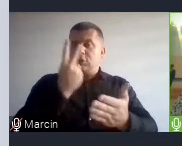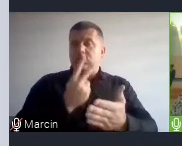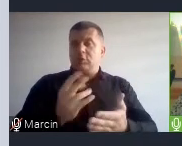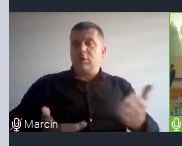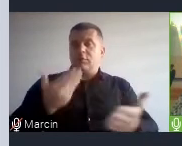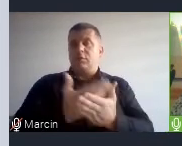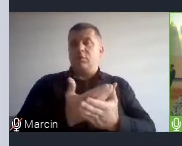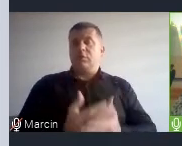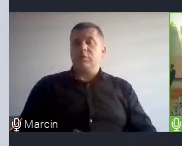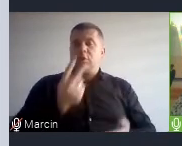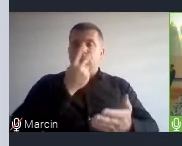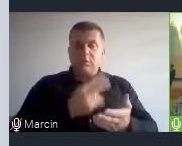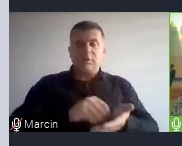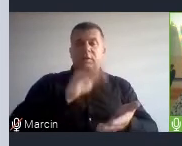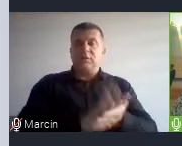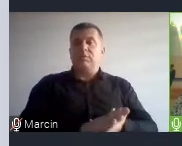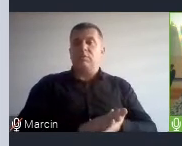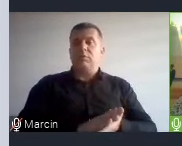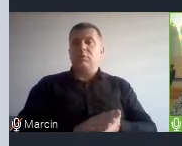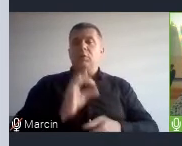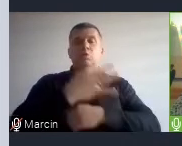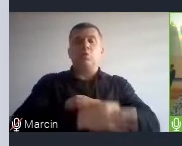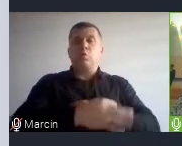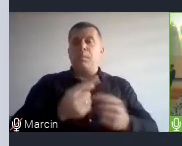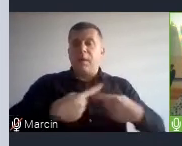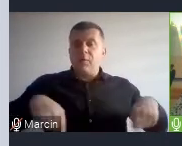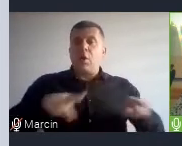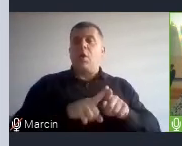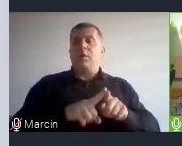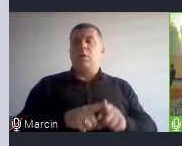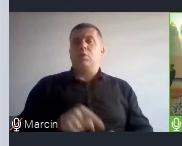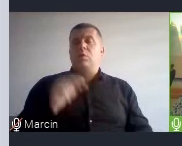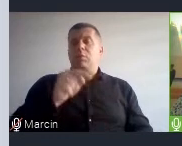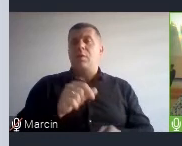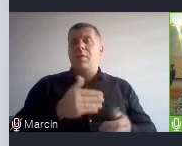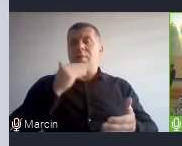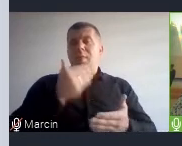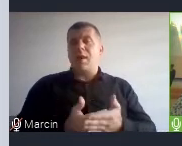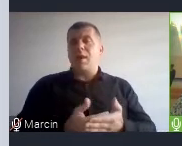Czytajcie zapisy studium wykonywalności, bo tam takie zapisy się zdarzają.